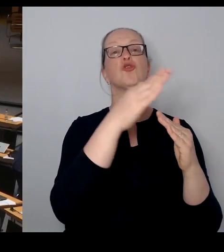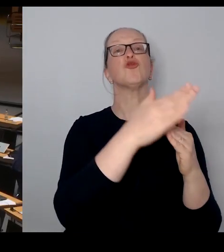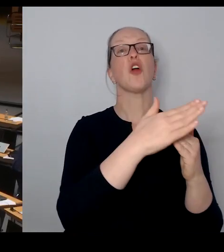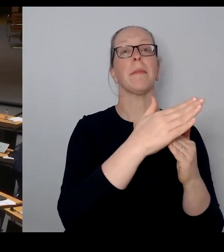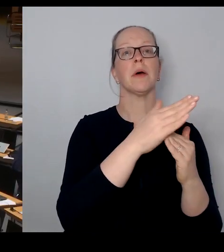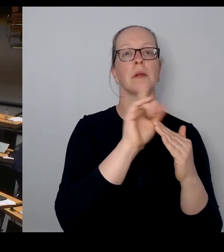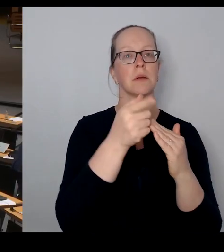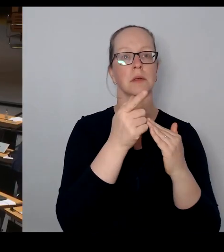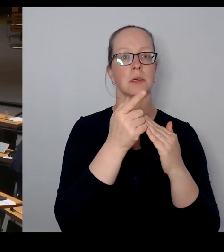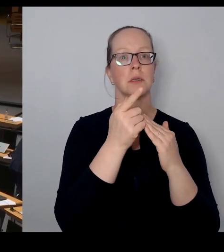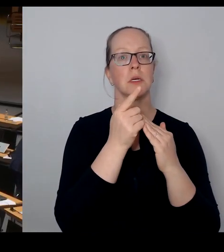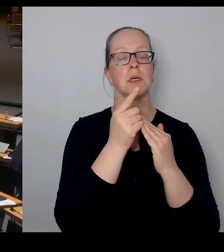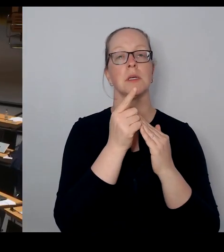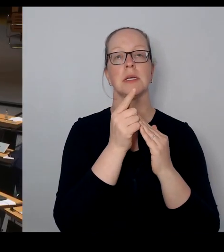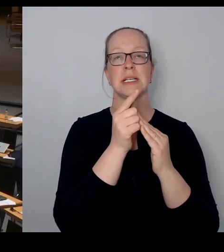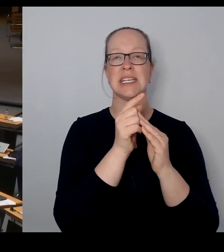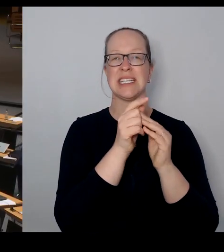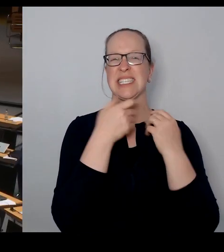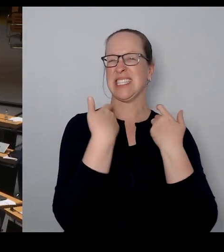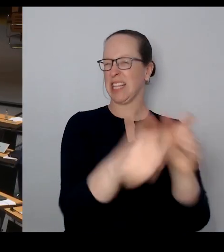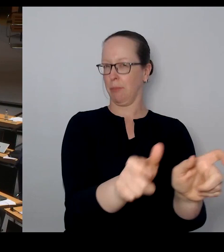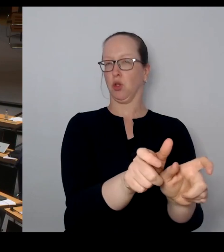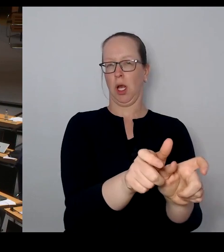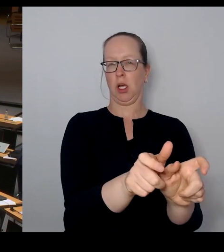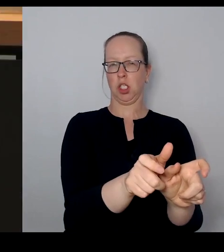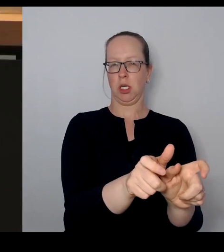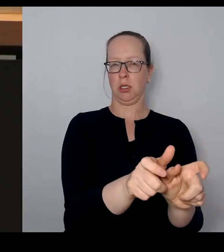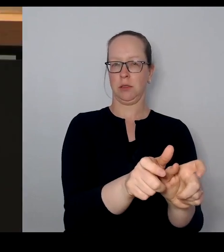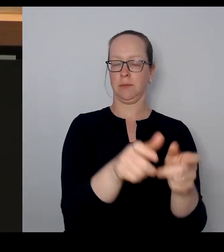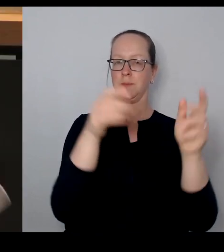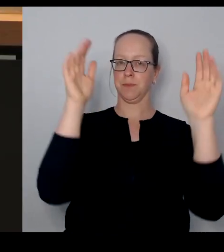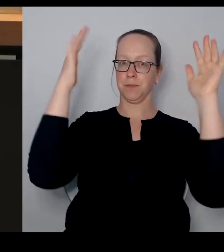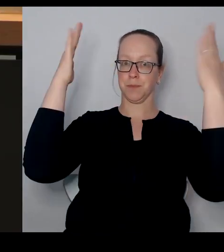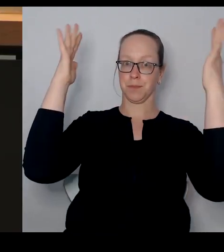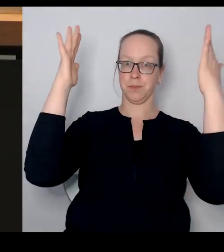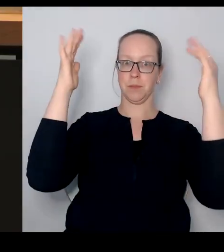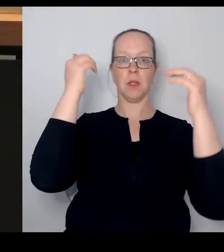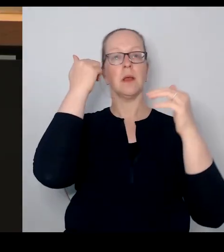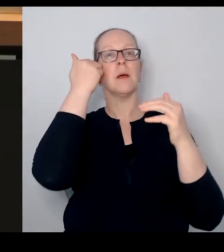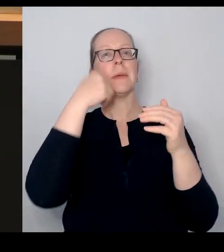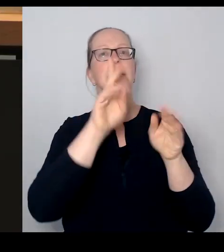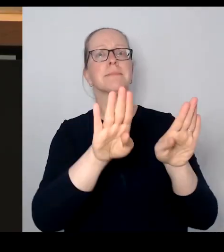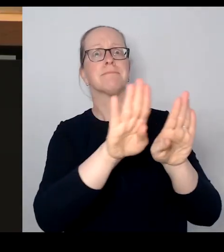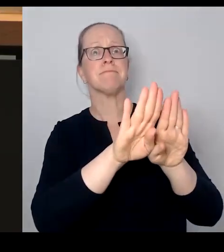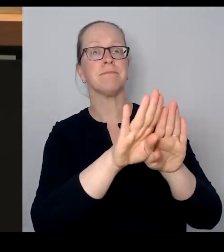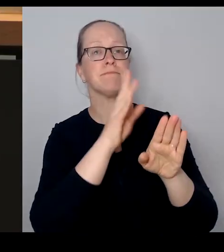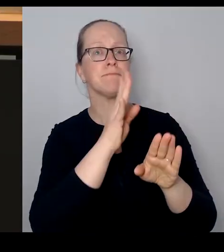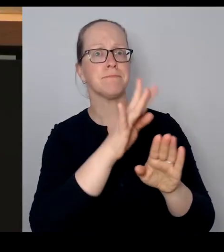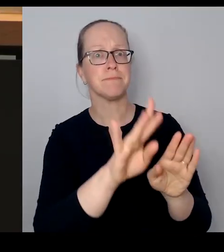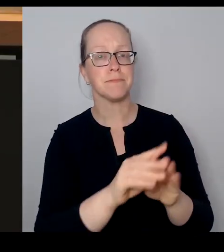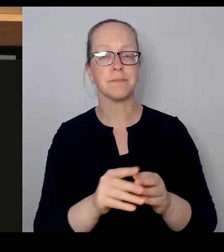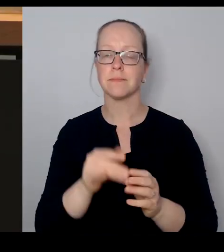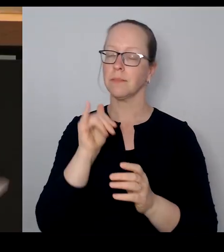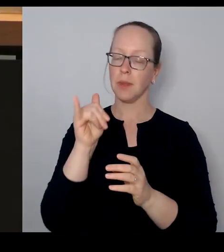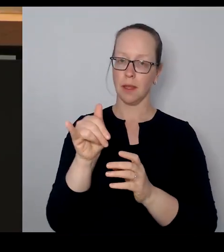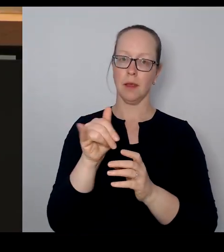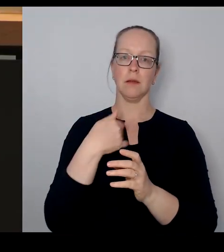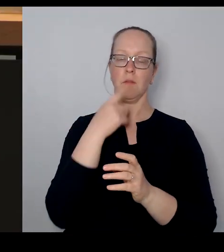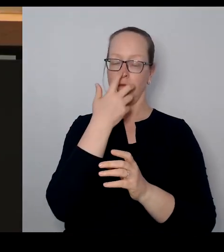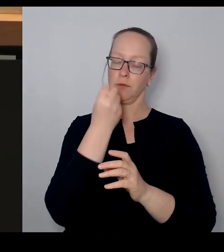Frau Kollegin, Sie müssen zum Schluss kommen. Ja, ich wollte nur sagen, Sie überprüfen so gerne. Überprüfen Sie vielleicht erst mal Ihre eigene Bilanz, bevor